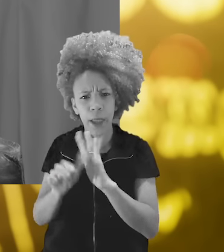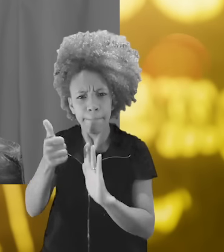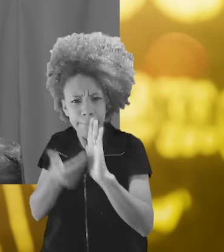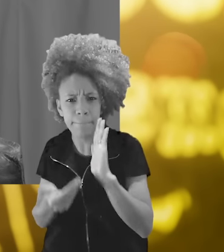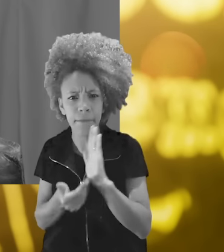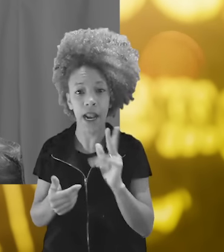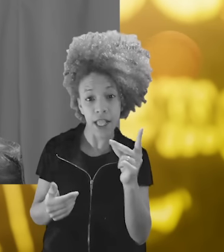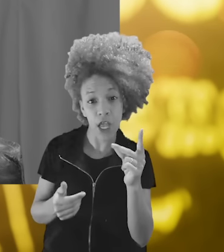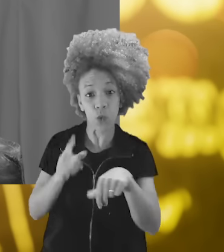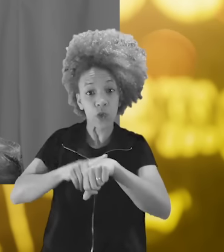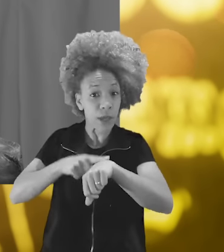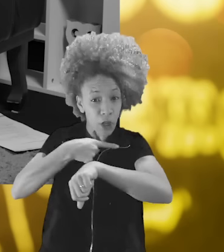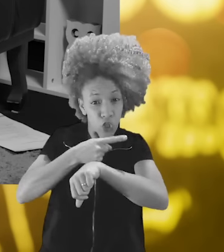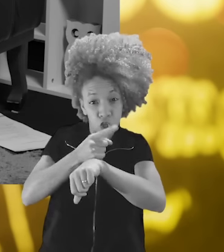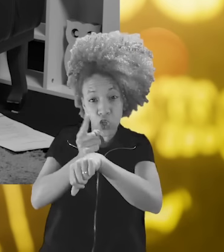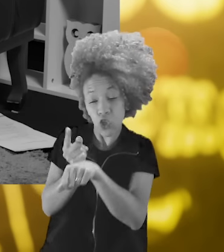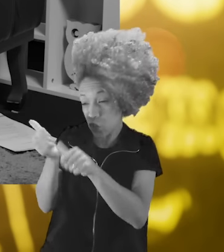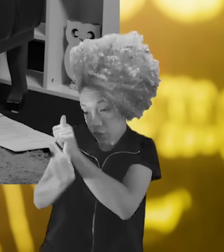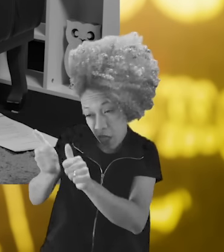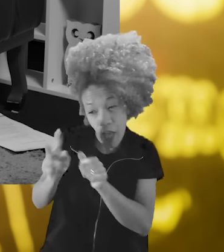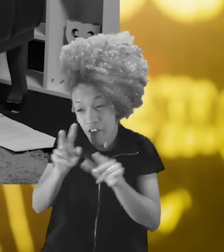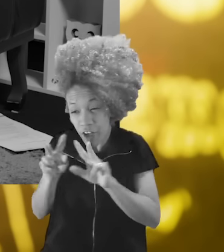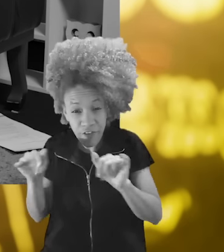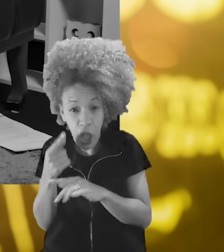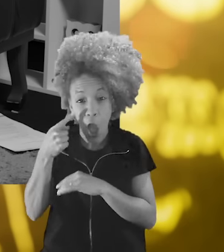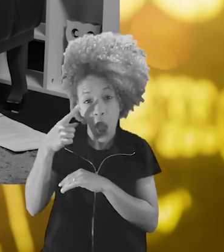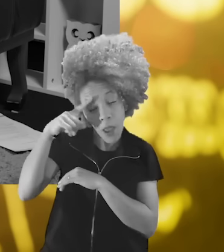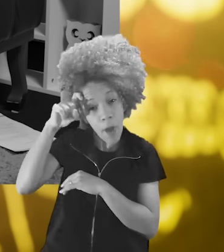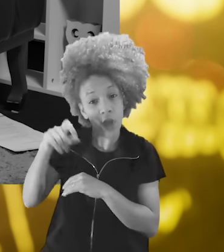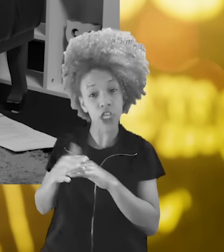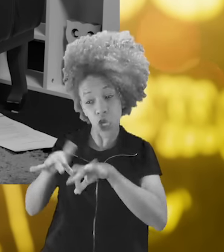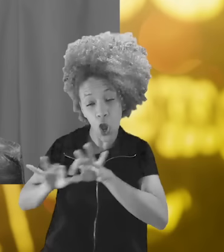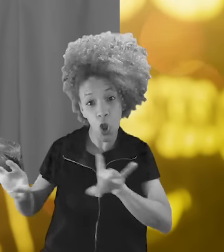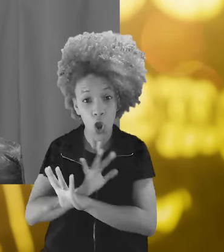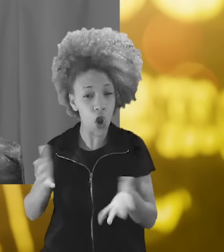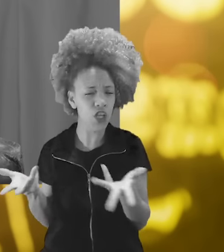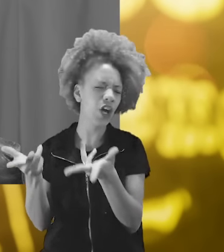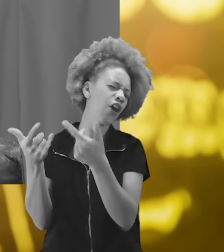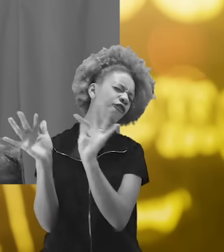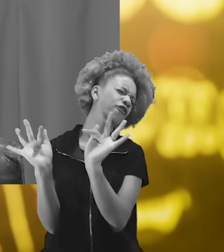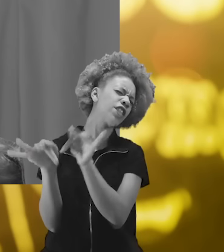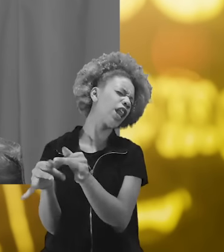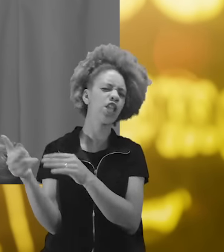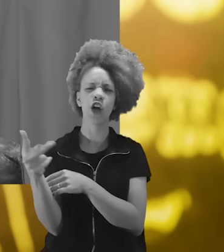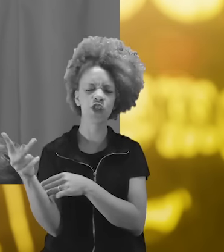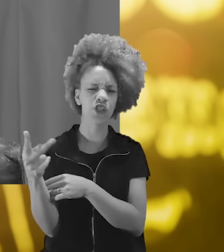primeira eliminação a segunda vem chegando o tempo tá passando precisa plantar Spike vai conseguindo no Maroto Olha só o Maurício consegue o Plant Agora sim finaliza os outros dois